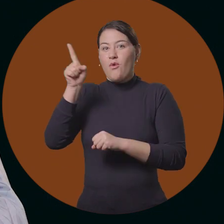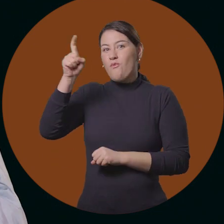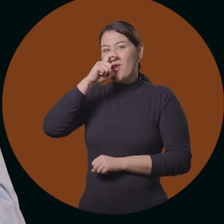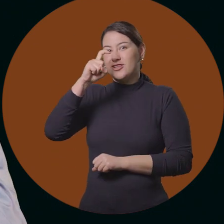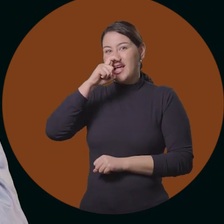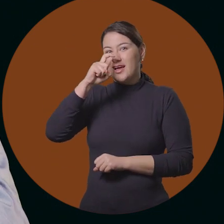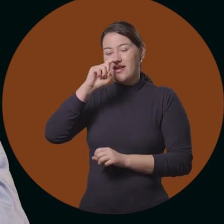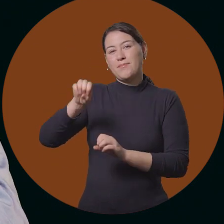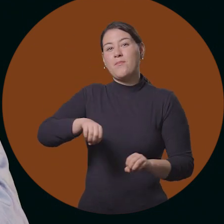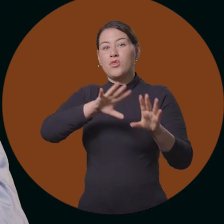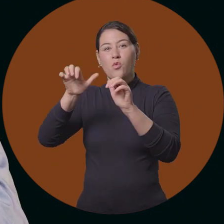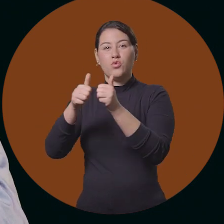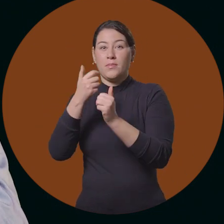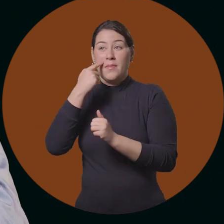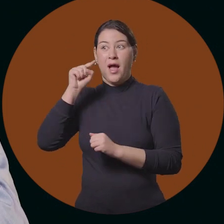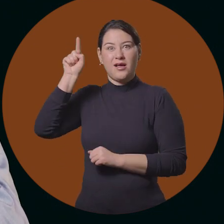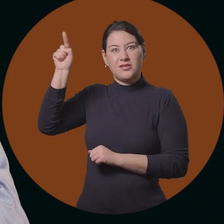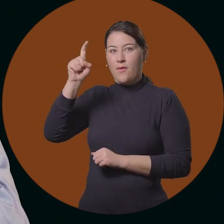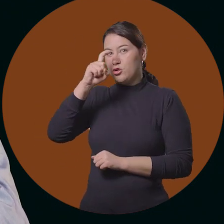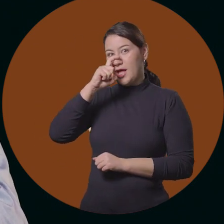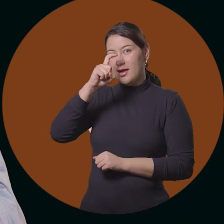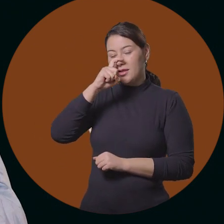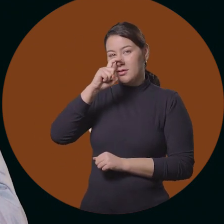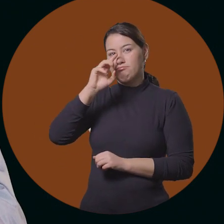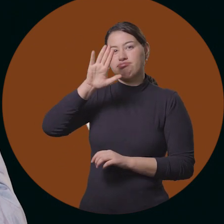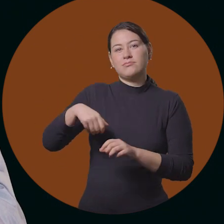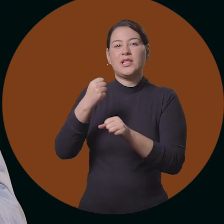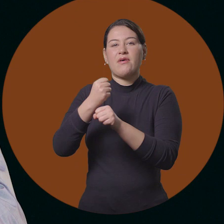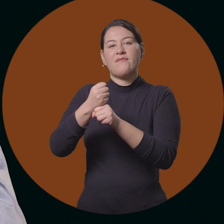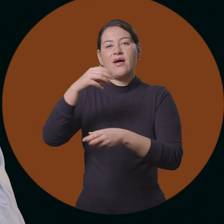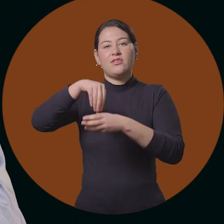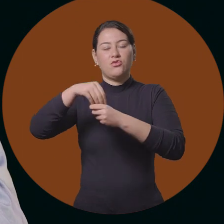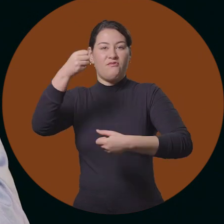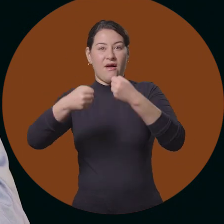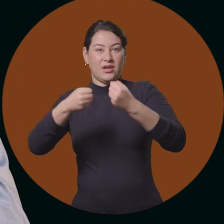Había ido a vivir con mi padre a Buenos Aires, era obrero en una fábrica, trabajaba de obrero en una fábrica